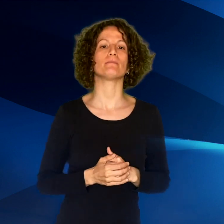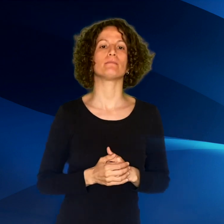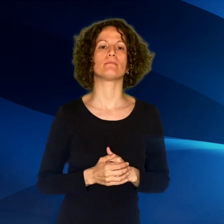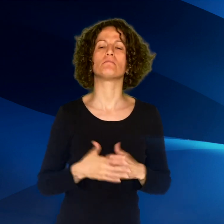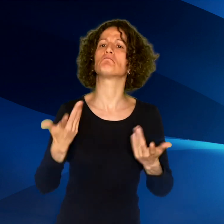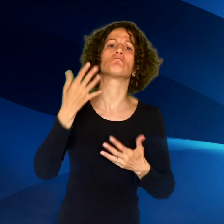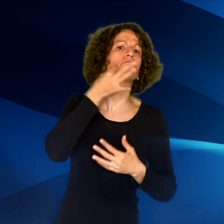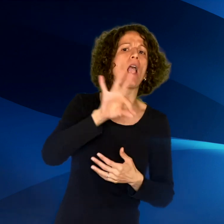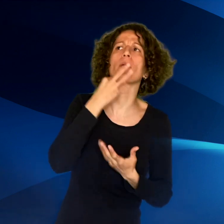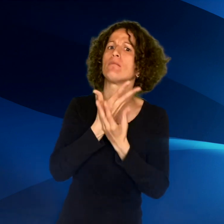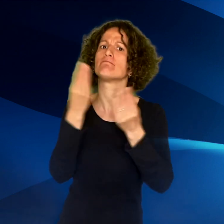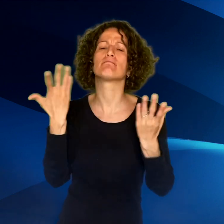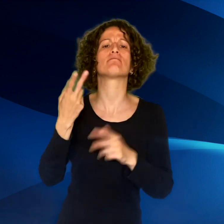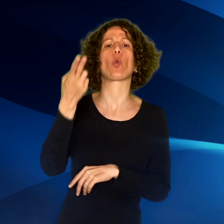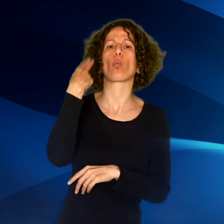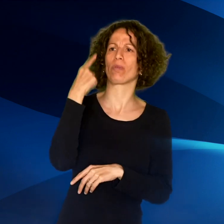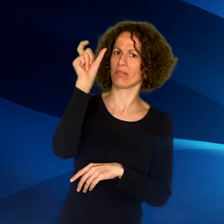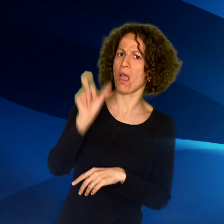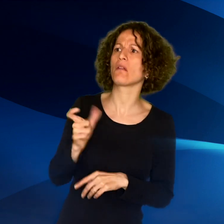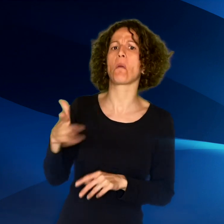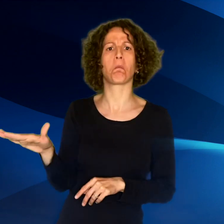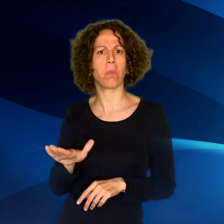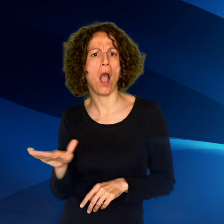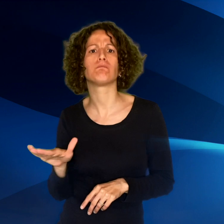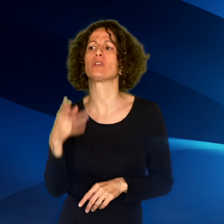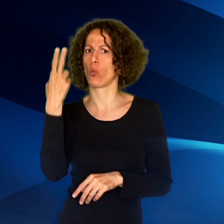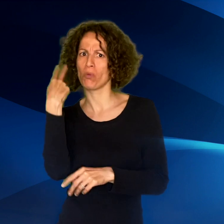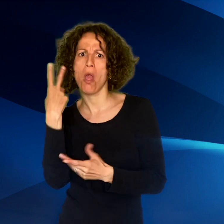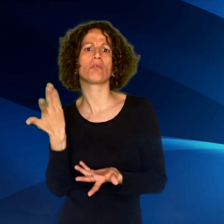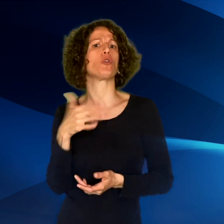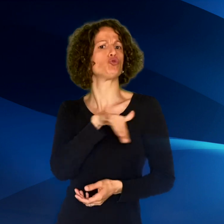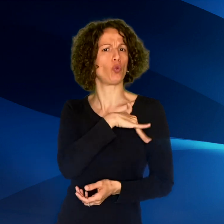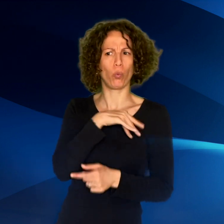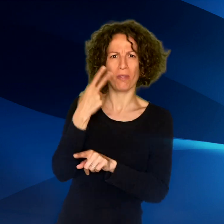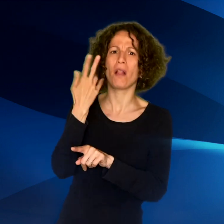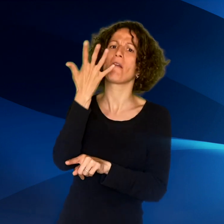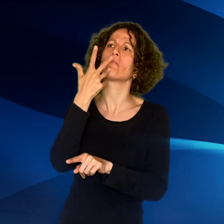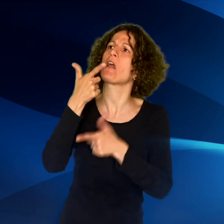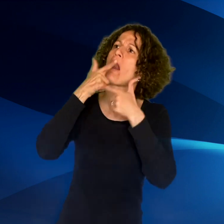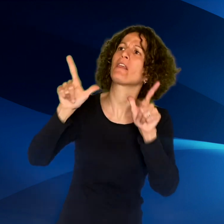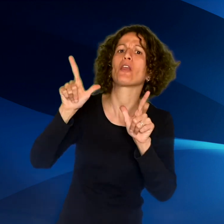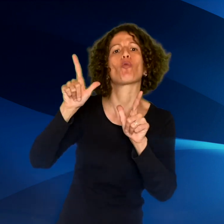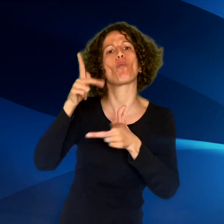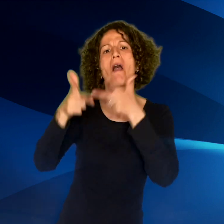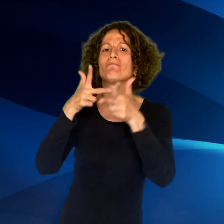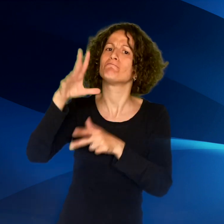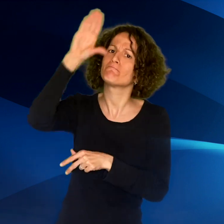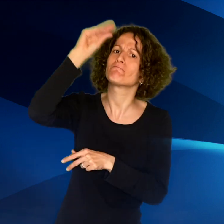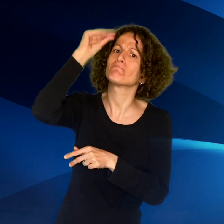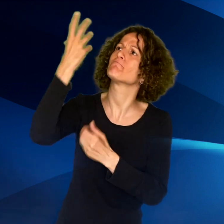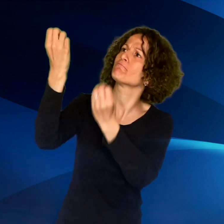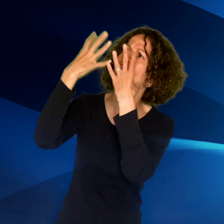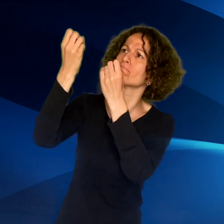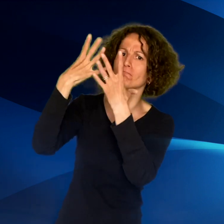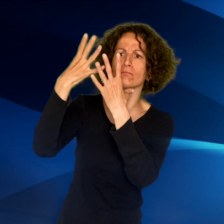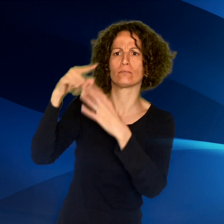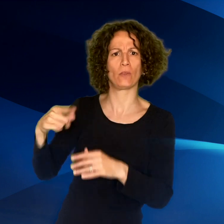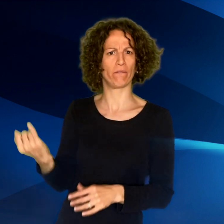In molti contesti, è molto più facile per un udente, un bambino a scuola o uno studente al college o all’università, avere accesso ai corsi di lingua dei segni,